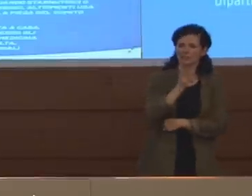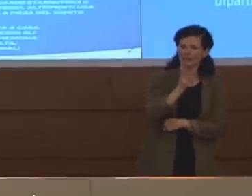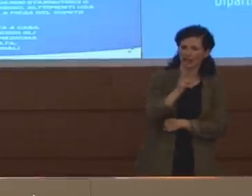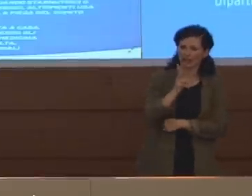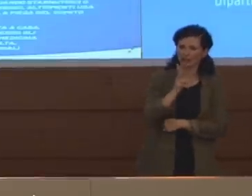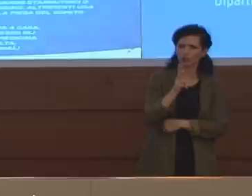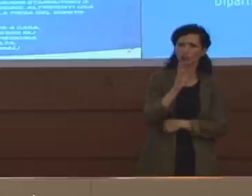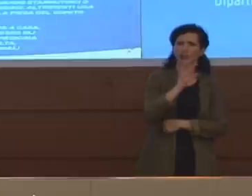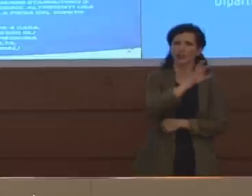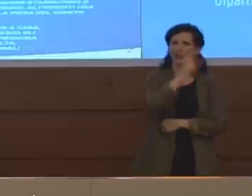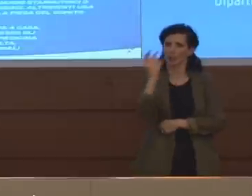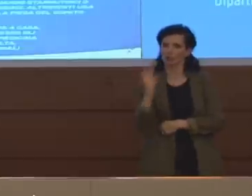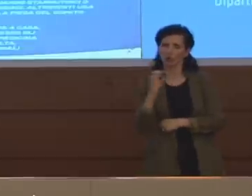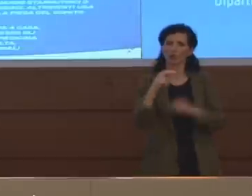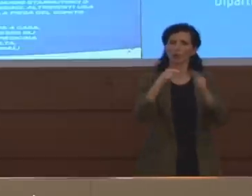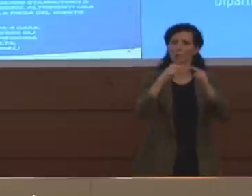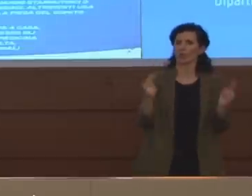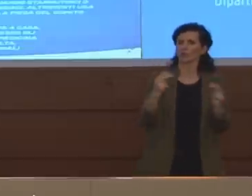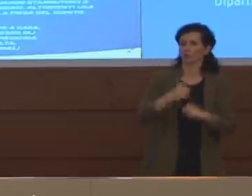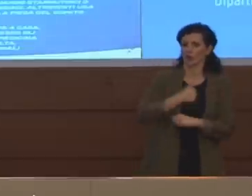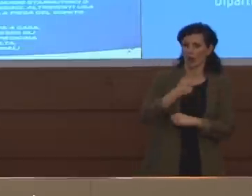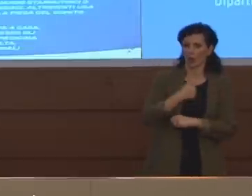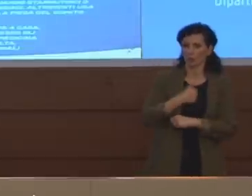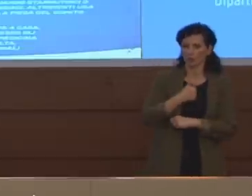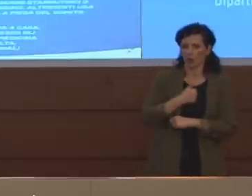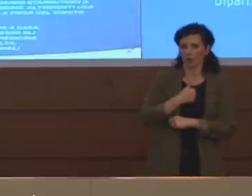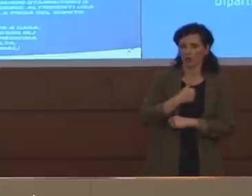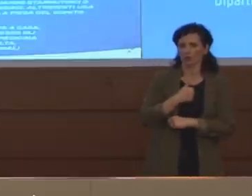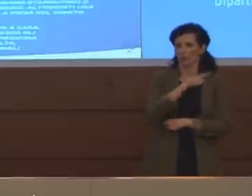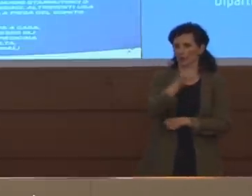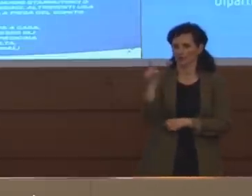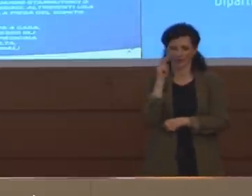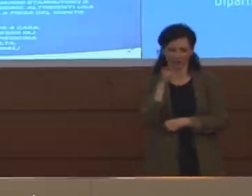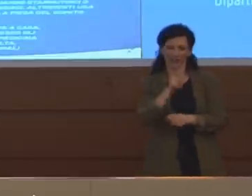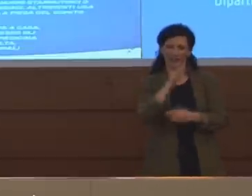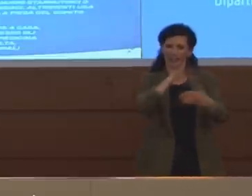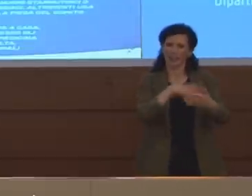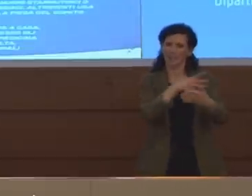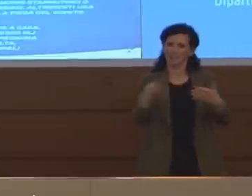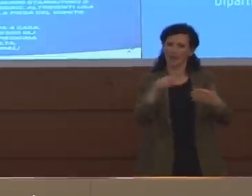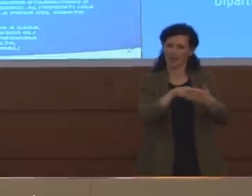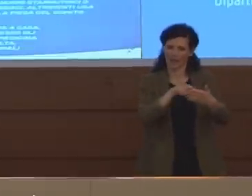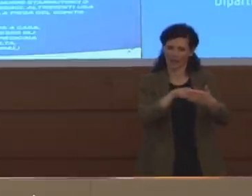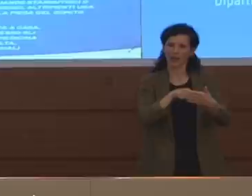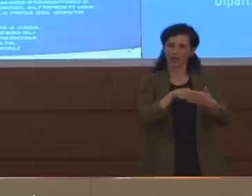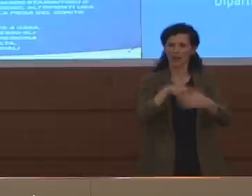Province Autonome, come potete vedere dalla tabella che il Dottor Borrelli e